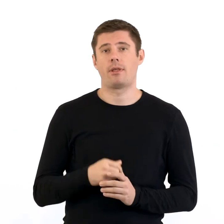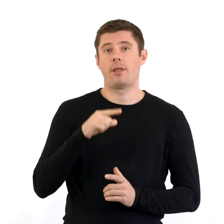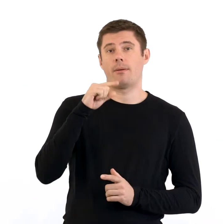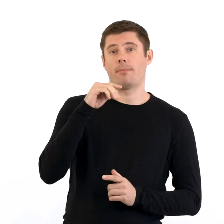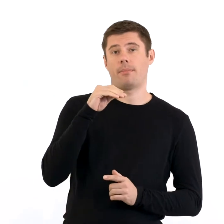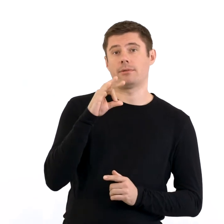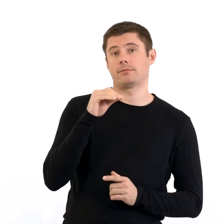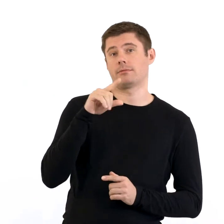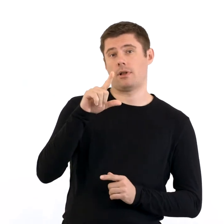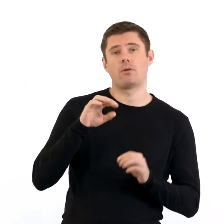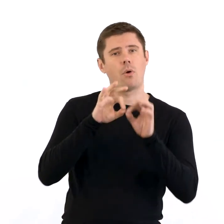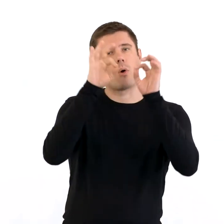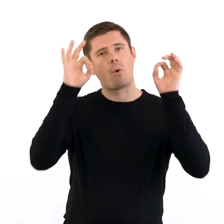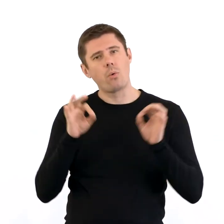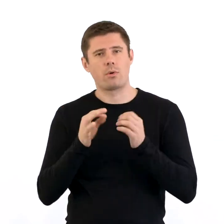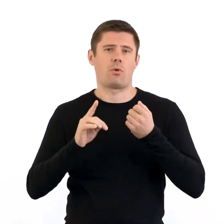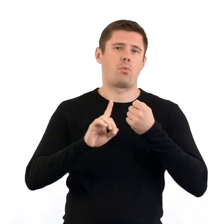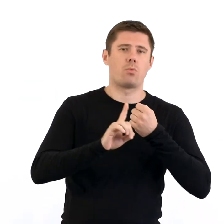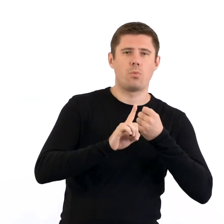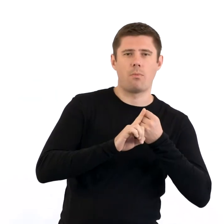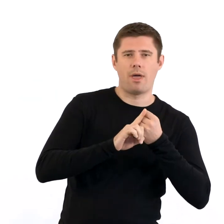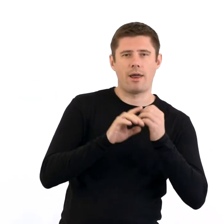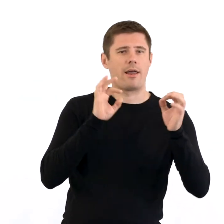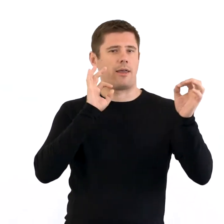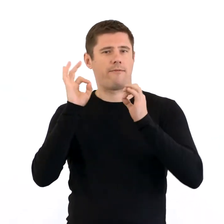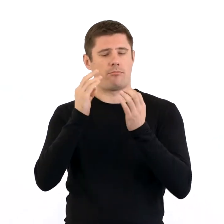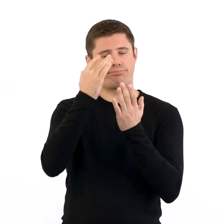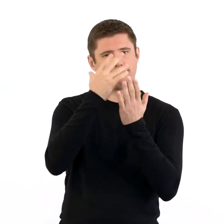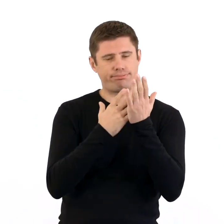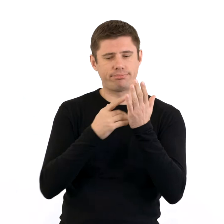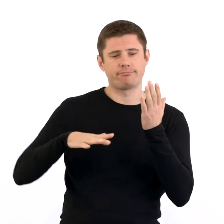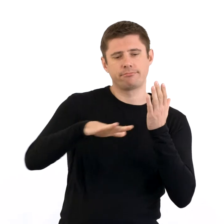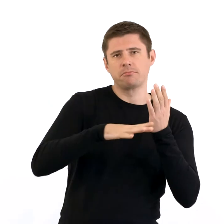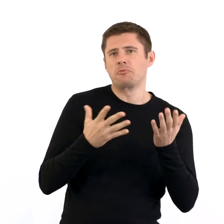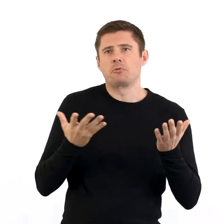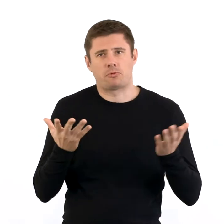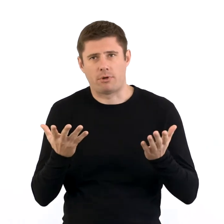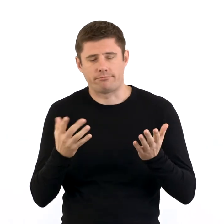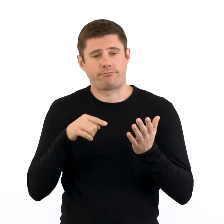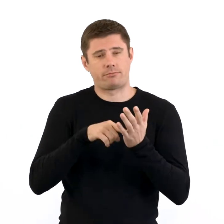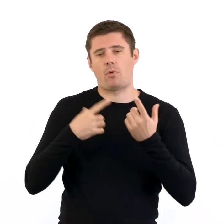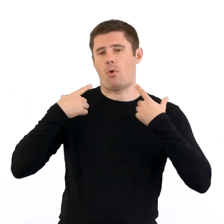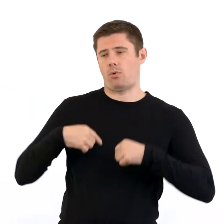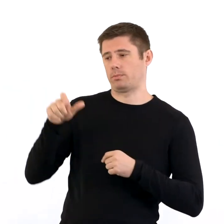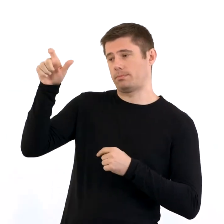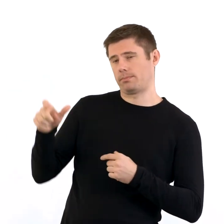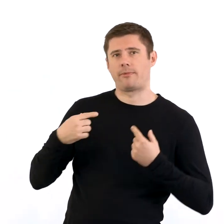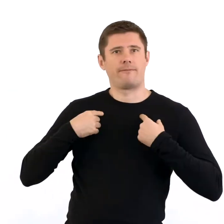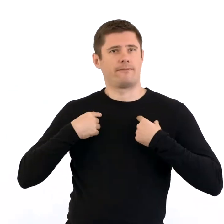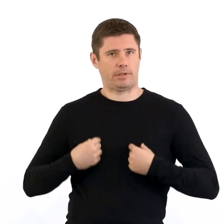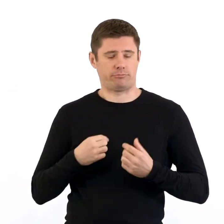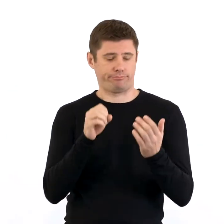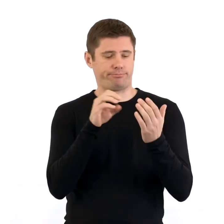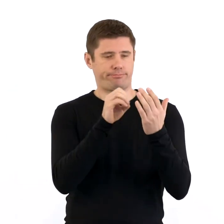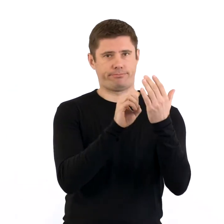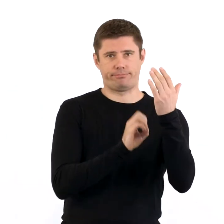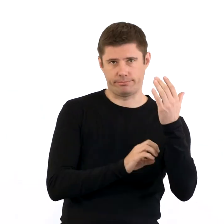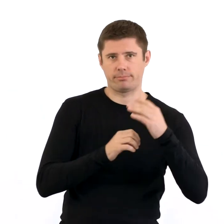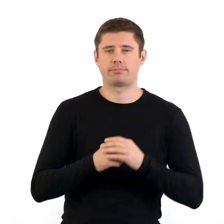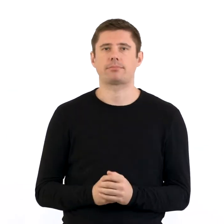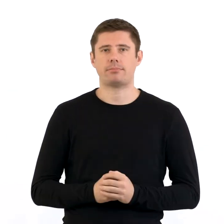Potocznie mianem PESEL określa się również numer ewidencyjny osoby fizycznej w rejestrze.